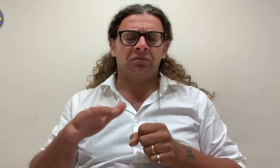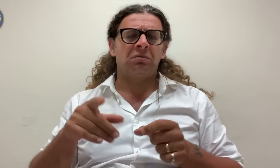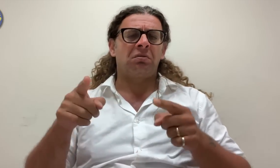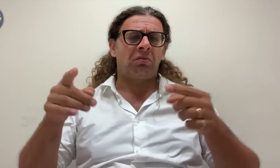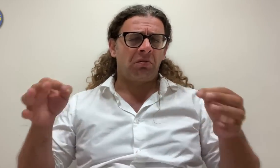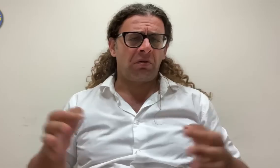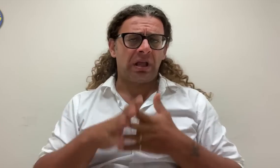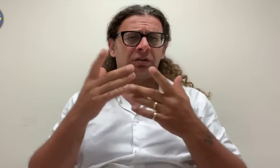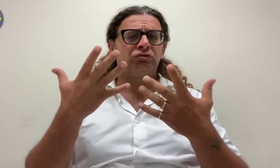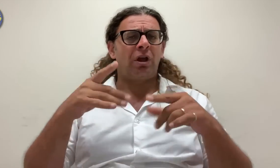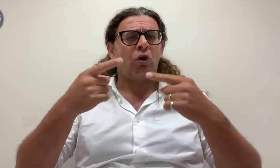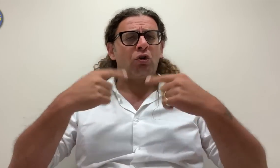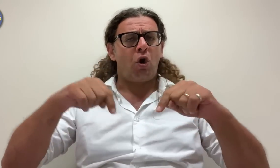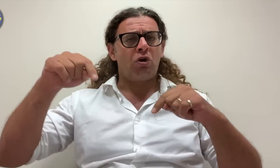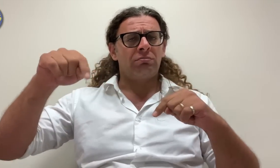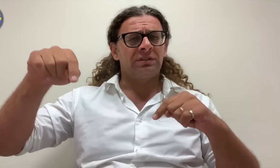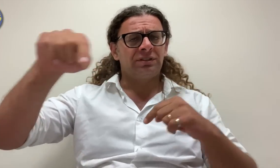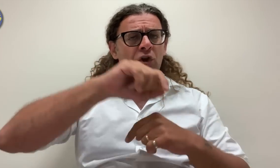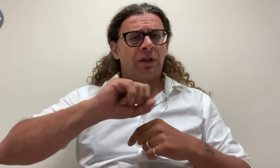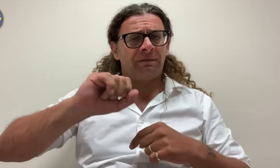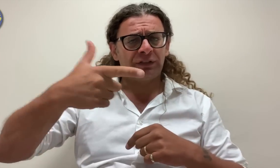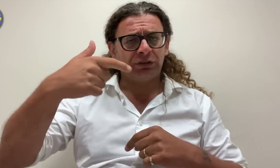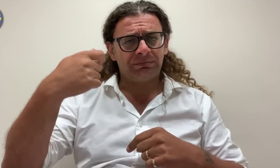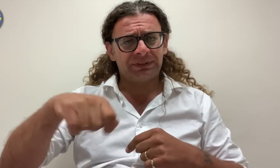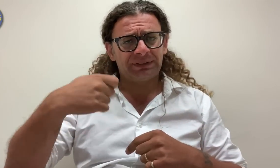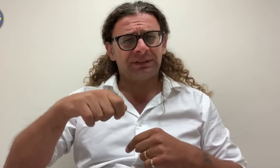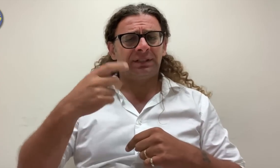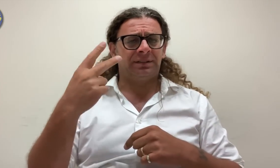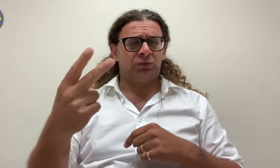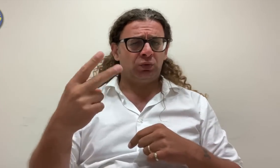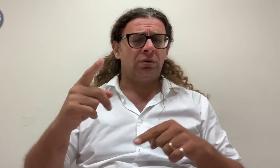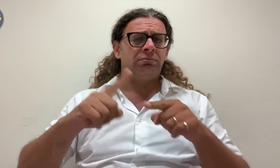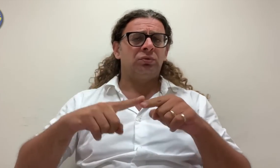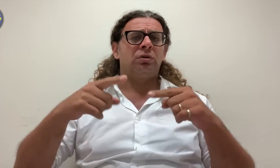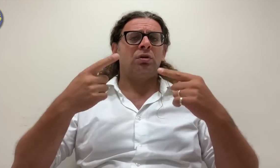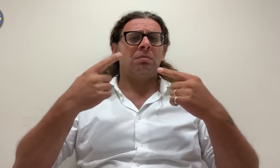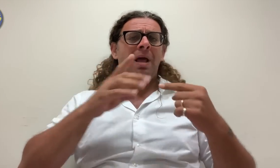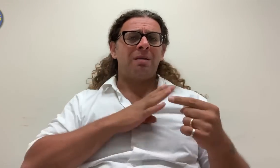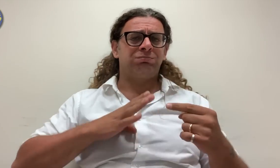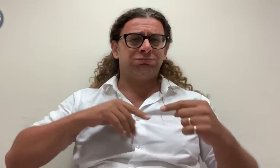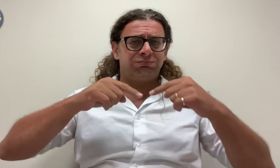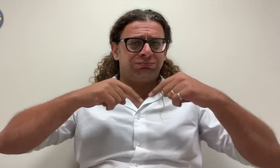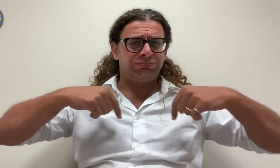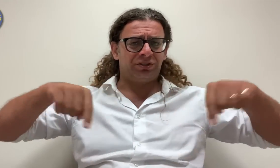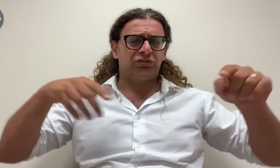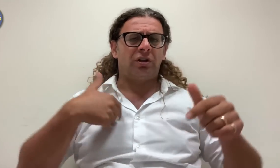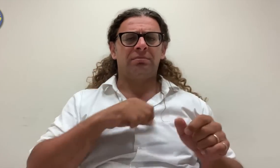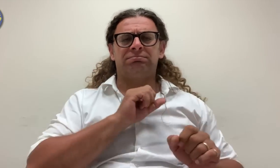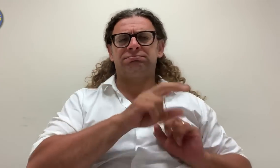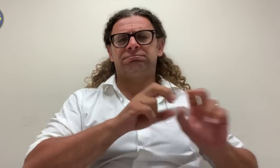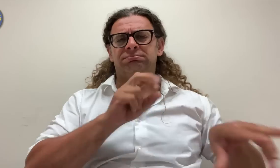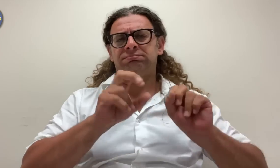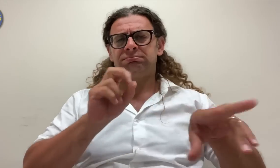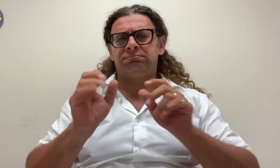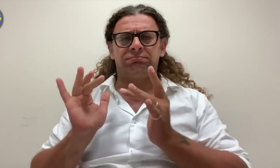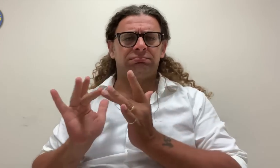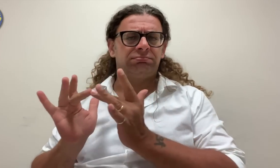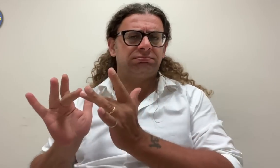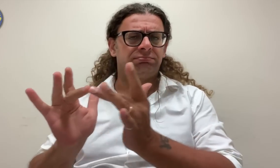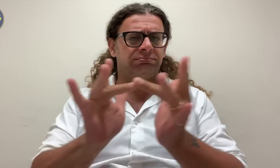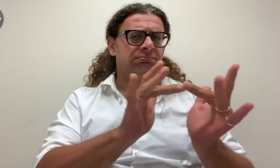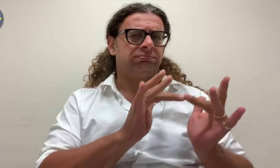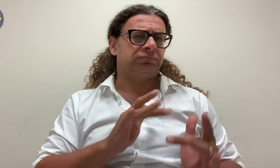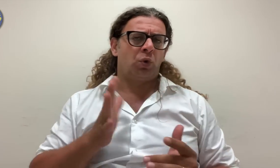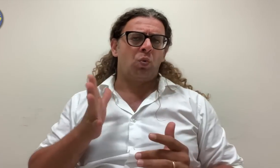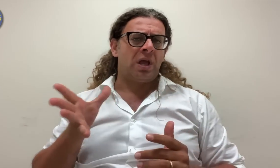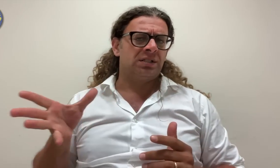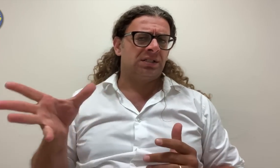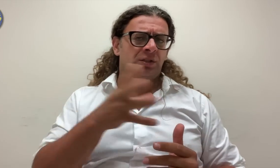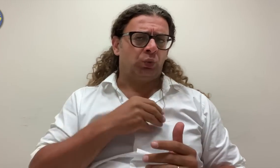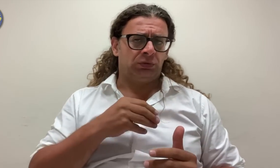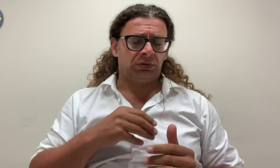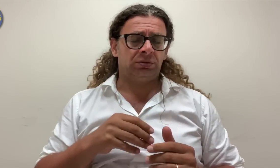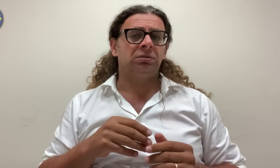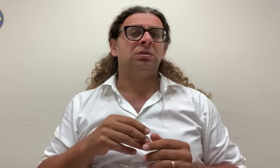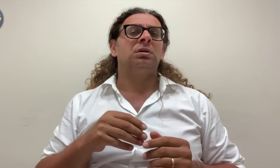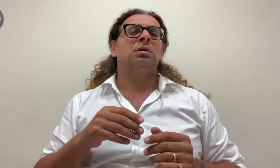Il Presidente ha espresso la piena condivisione. Le segnalazioni sono già state rivolte anche ai due Vice Presidenti e a quasi tutti gli altri Membri della Commissione di Vigilanza RAI.